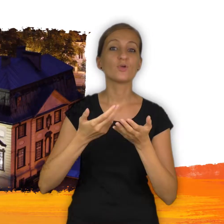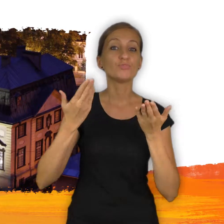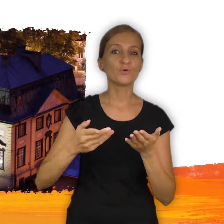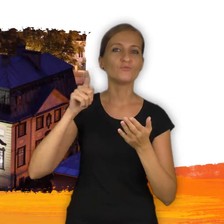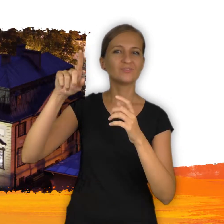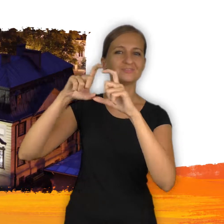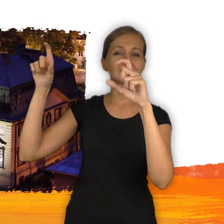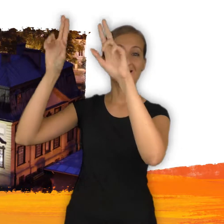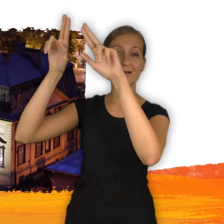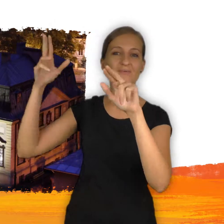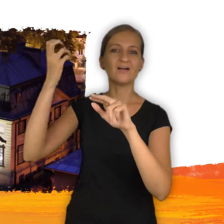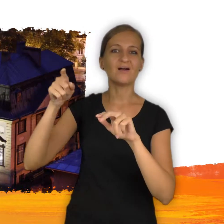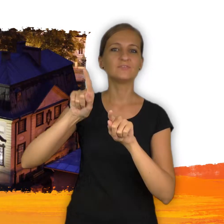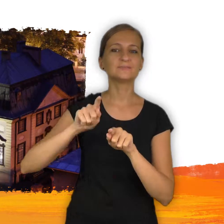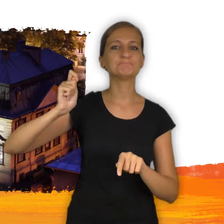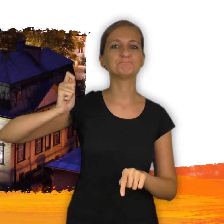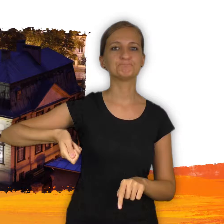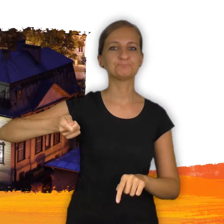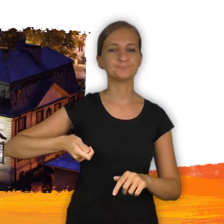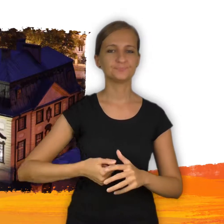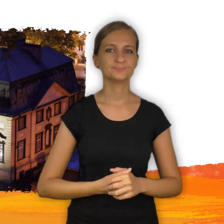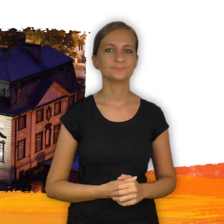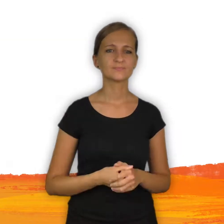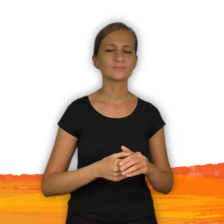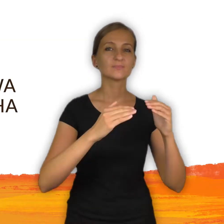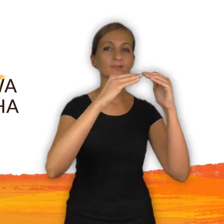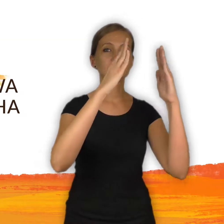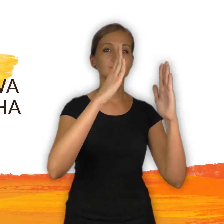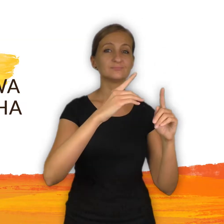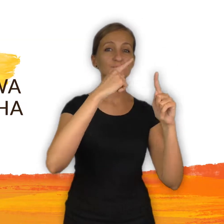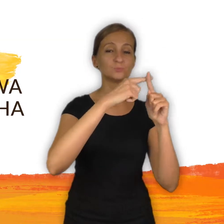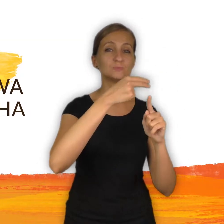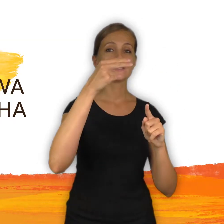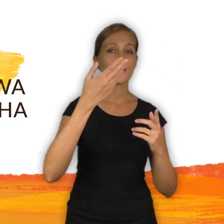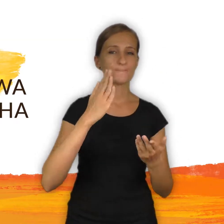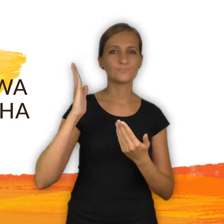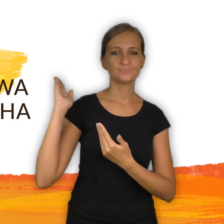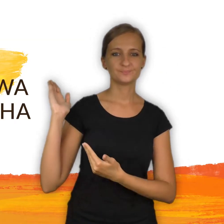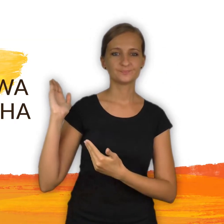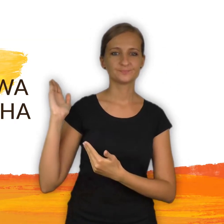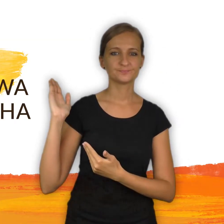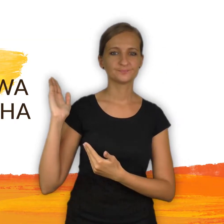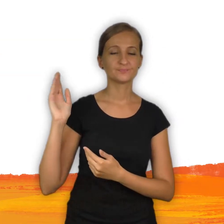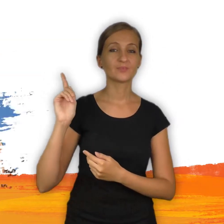Teraz w zamku też mieści się sąd. Kościół Św. Stanisława i Św. Wojciecha